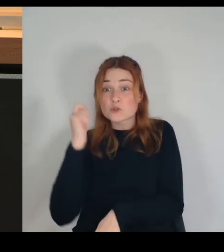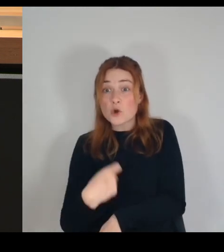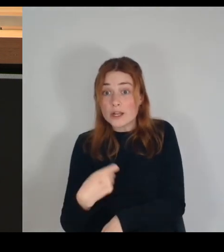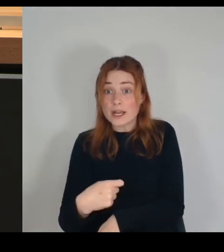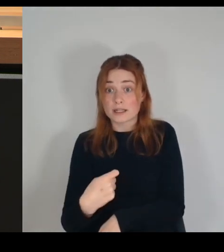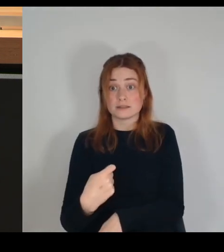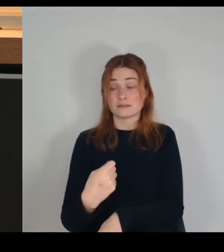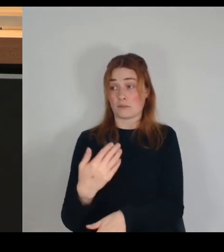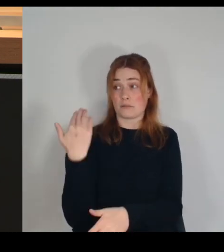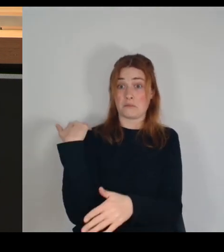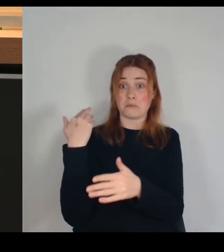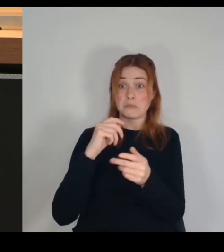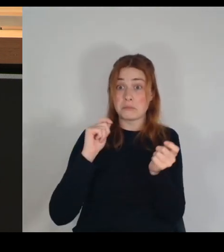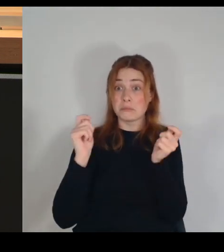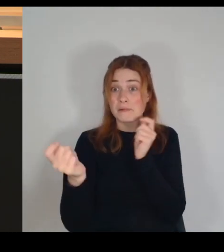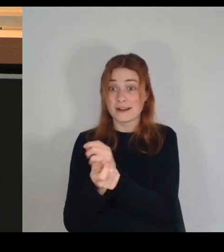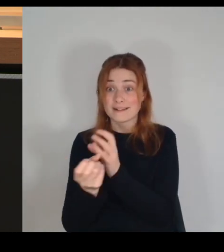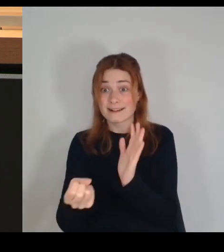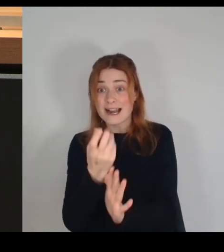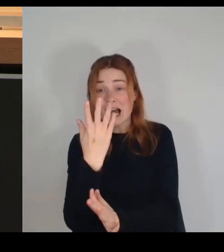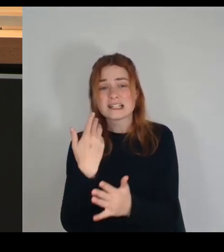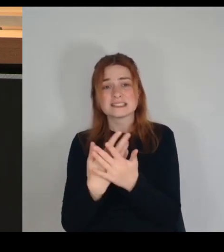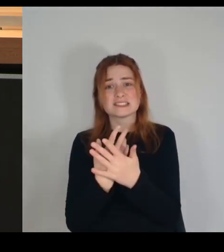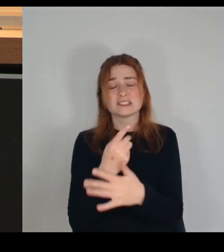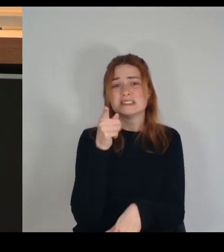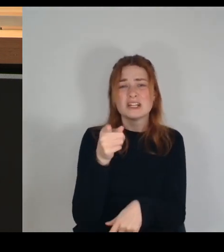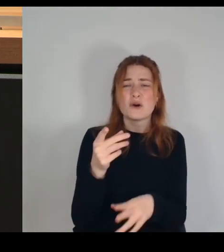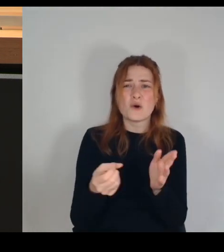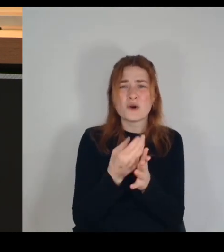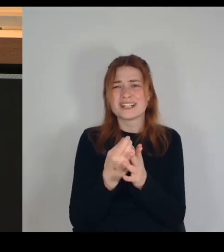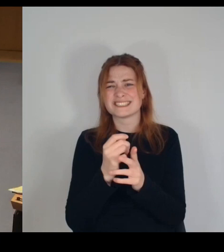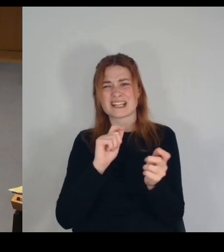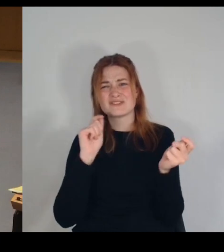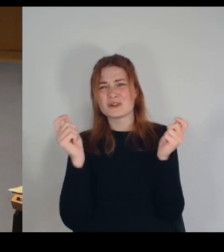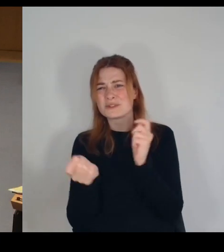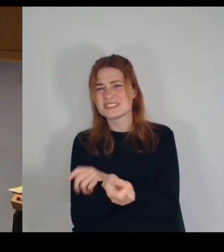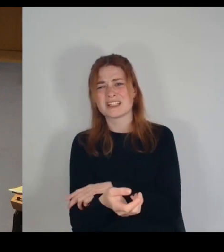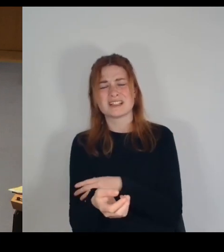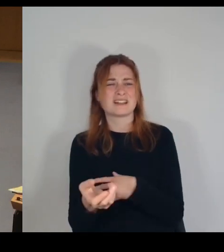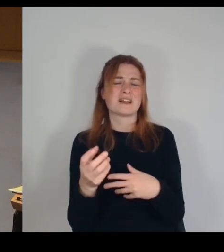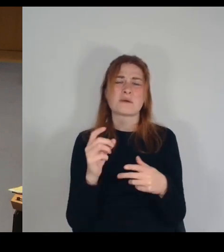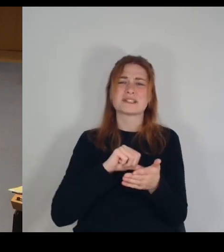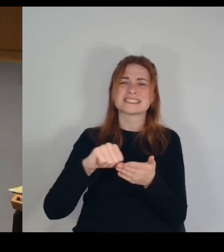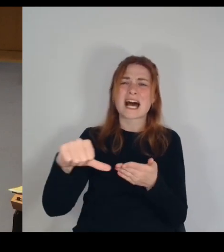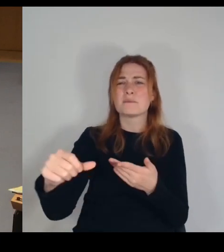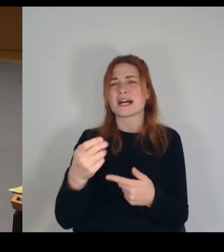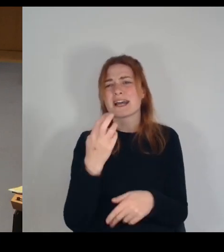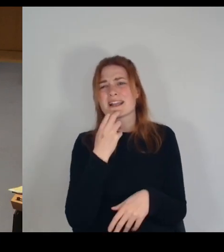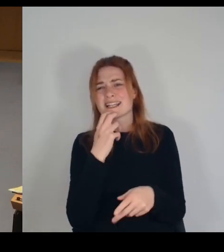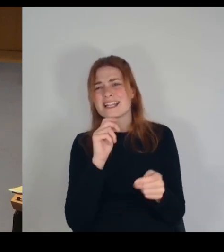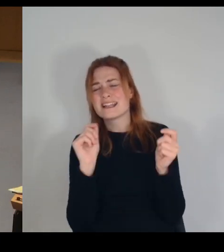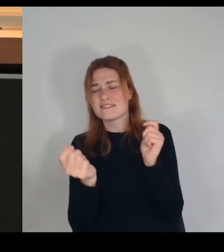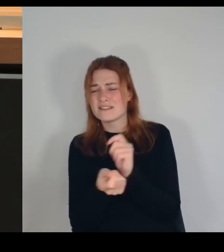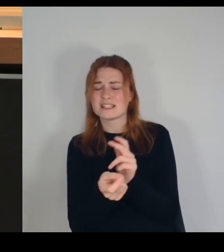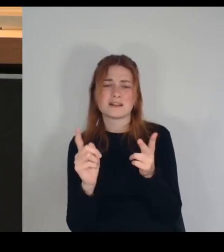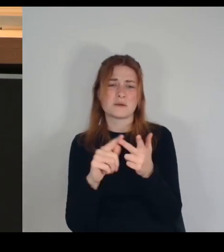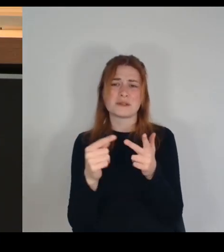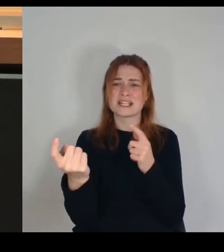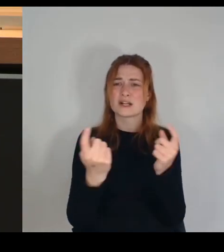unbezahlbare Energiewende oder für Kosten der Migration. Belasten Sie die Verwaltung nicht weiter mit irgendwelchen Gender Mumpitz. Die